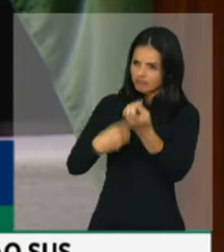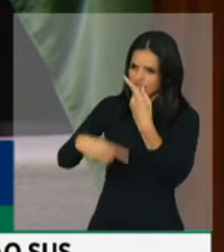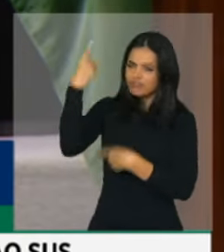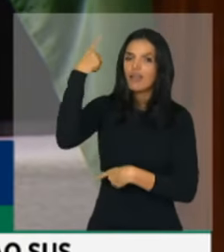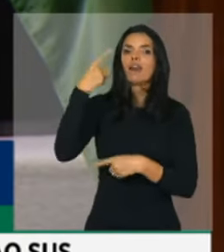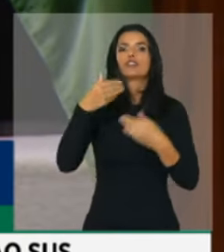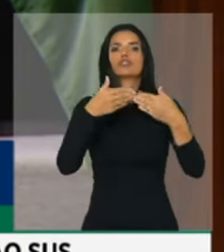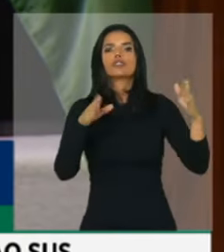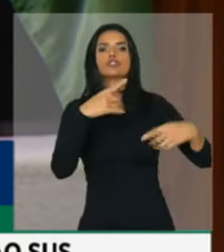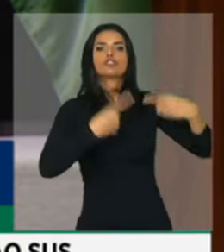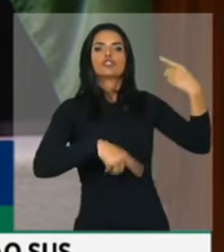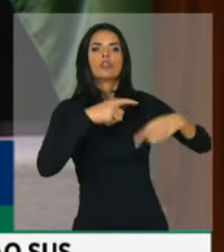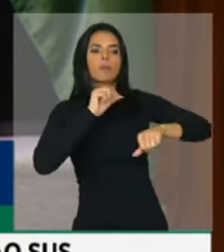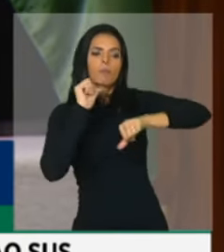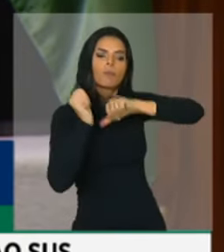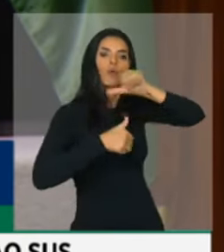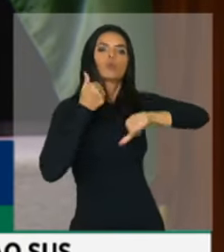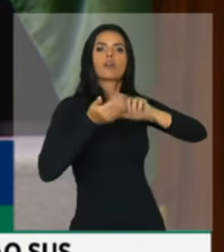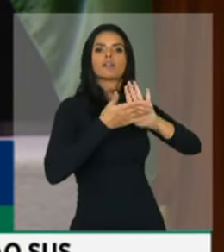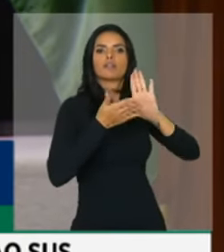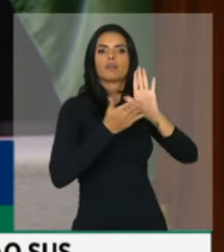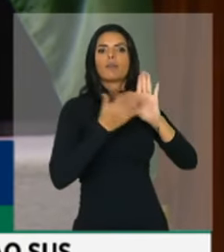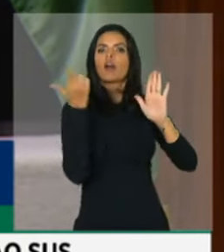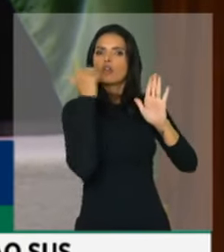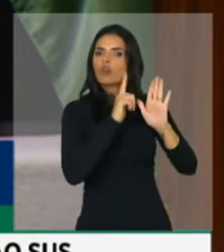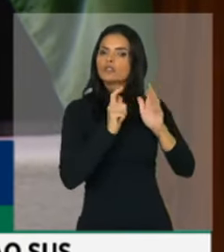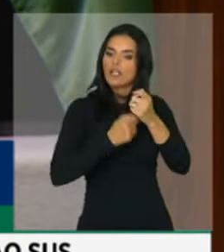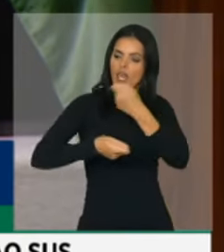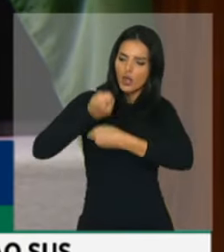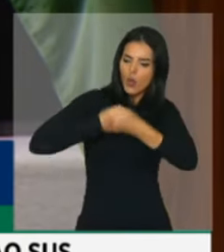E REFORMAS PARA LIDERAR NOSSA ECONOMIA. É DO GOVERNO TEMER A INFLAÇÃO MAIS BAIXA DOS ÚLTIMOS 20 ANOS. É TAMBÉM